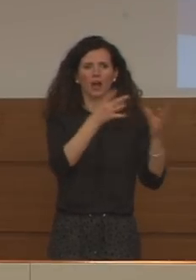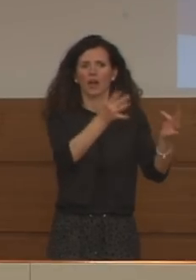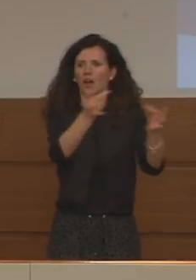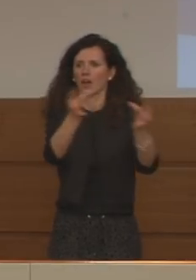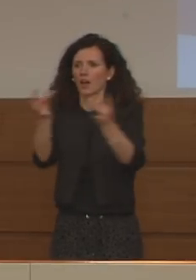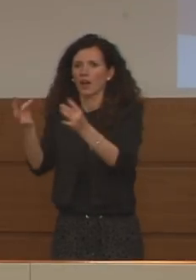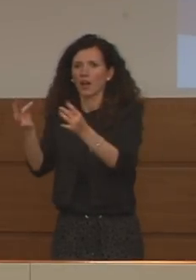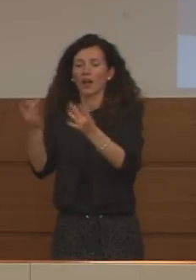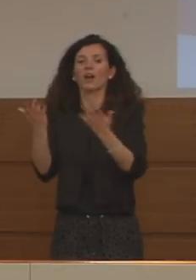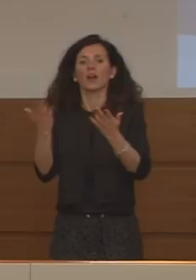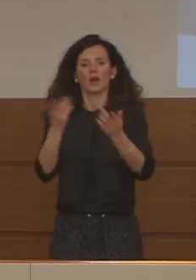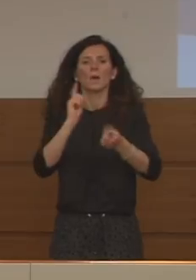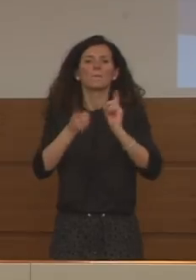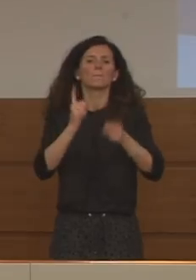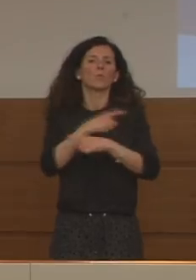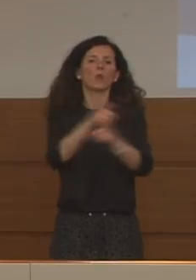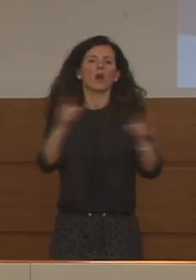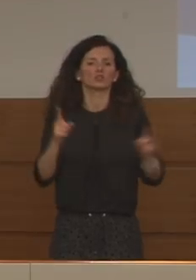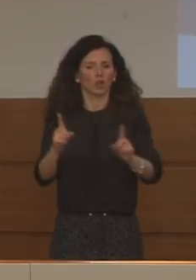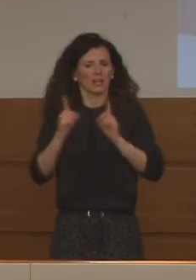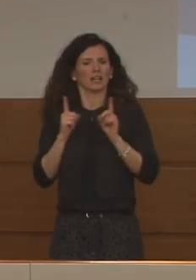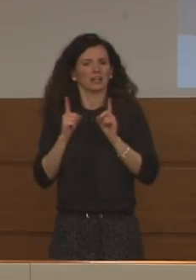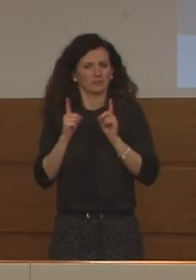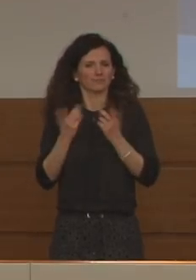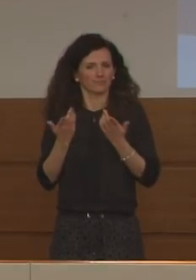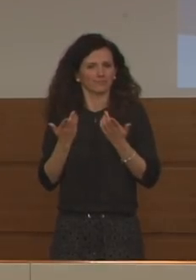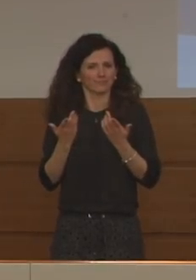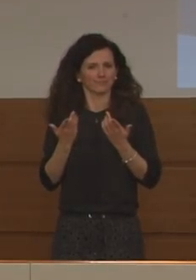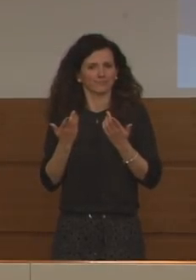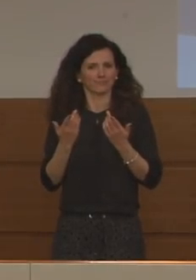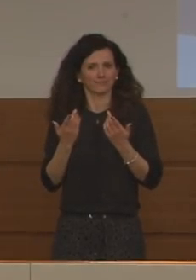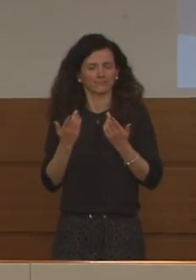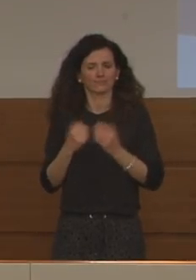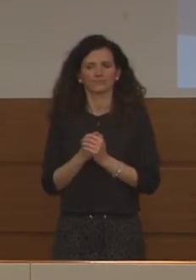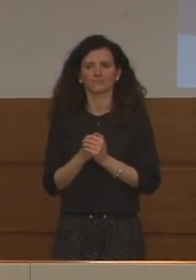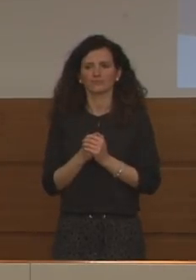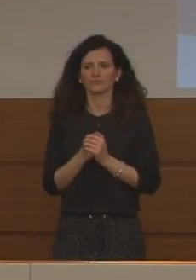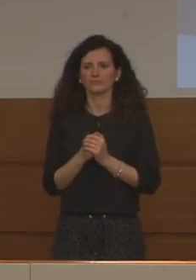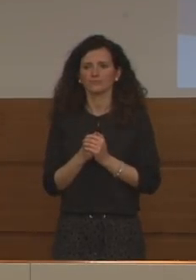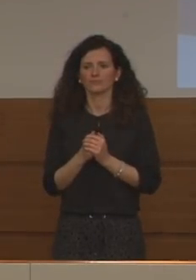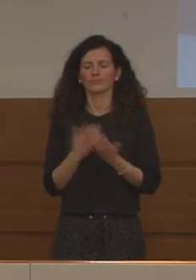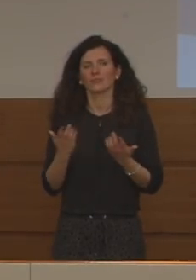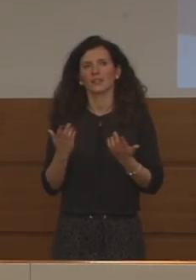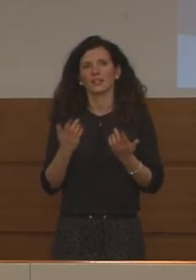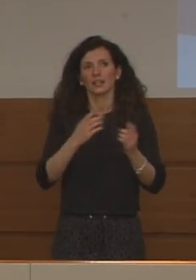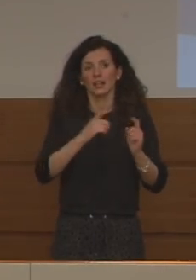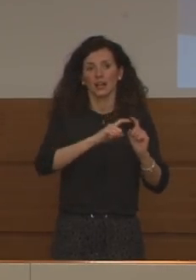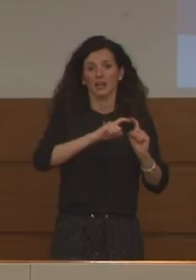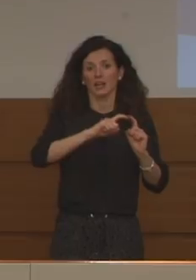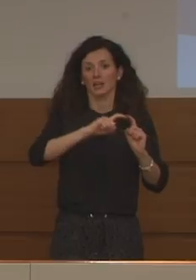popolazione immune. Rallentare in qualche modo le curve vuol dire anche ridurre